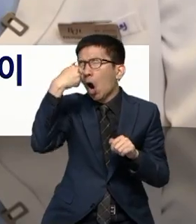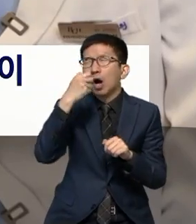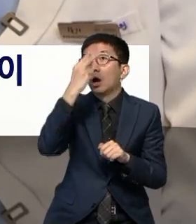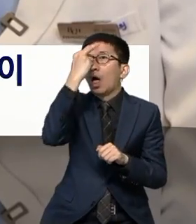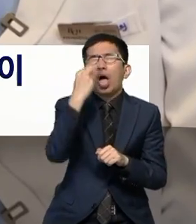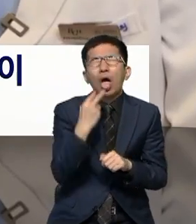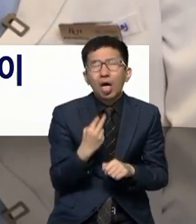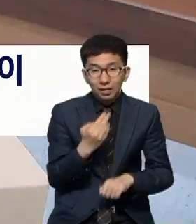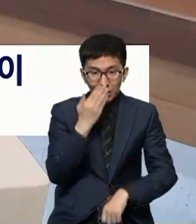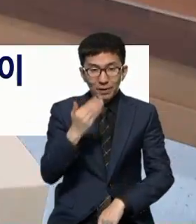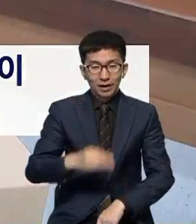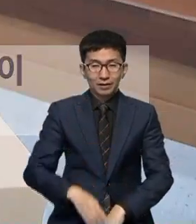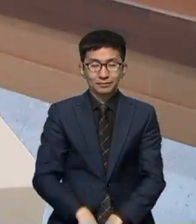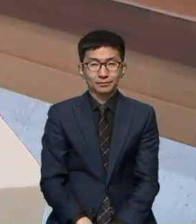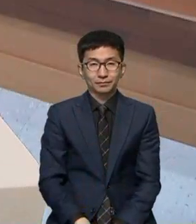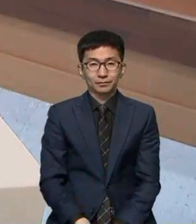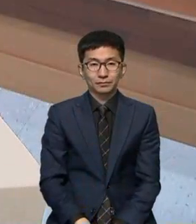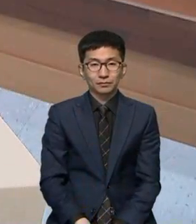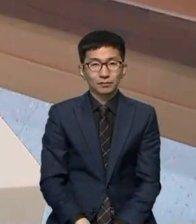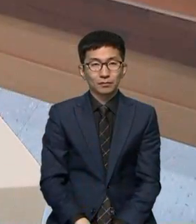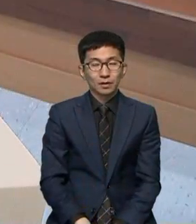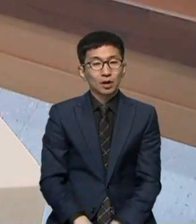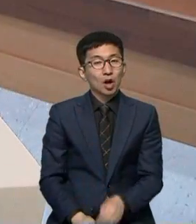(기자) 밀수입 업자들은 모양이 비슷한